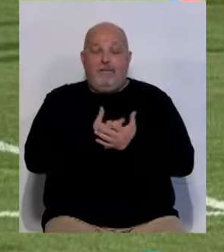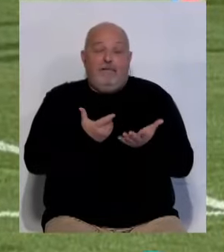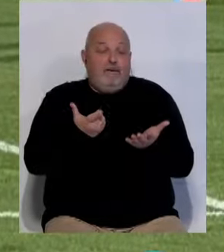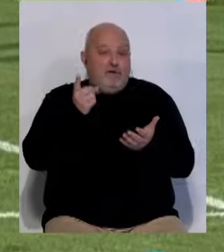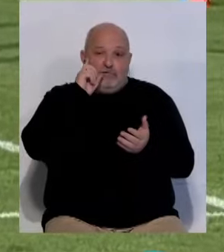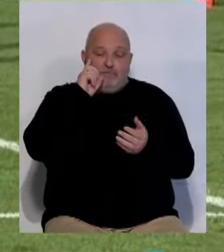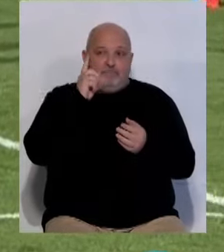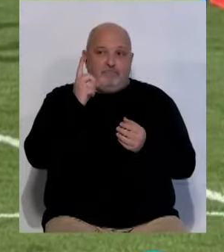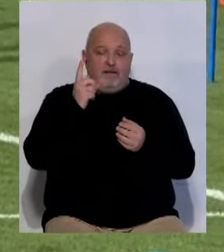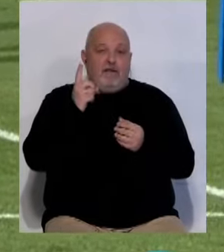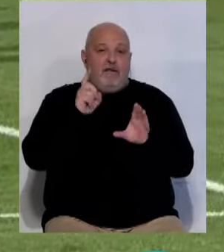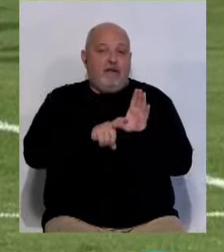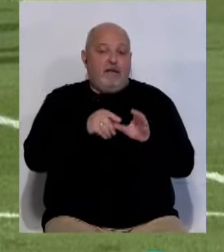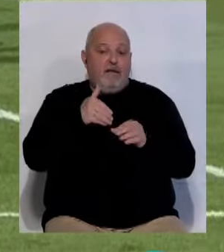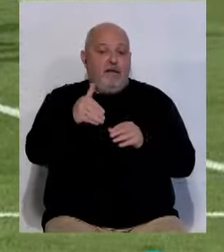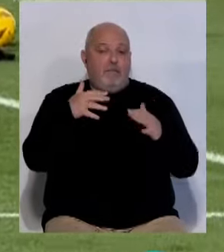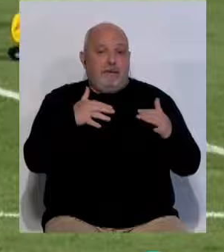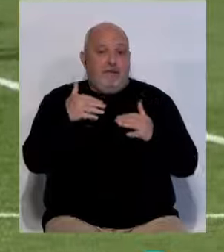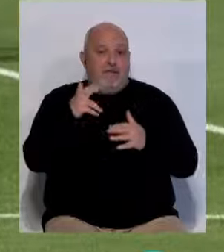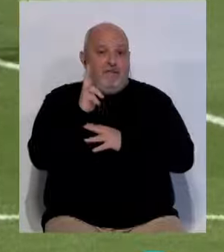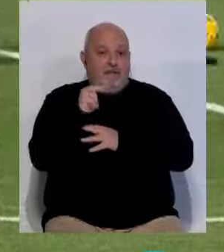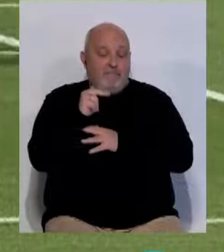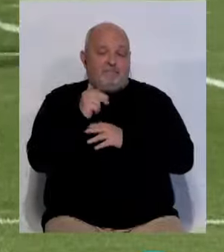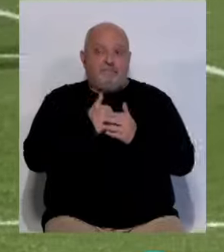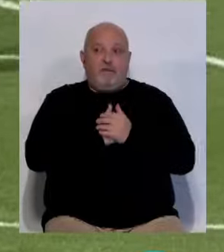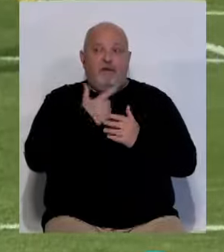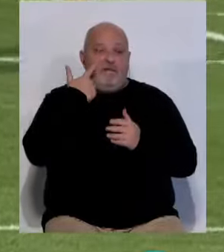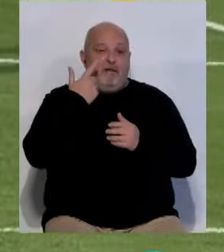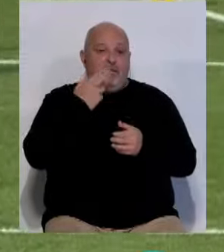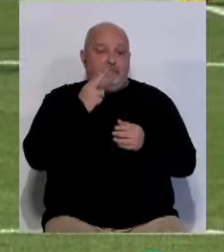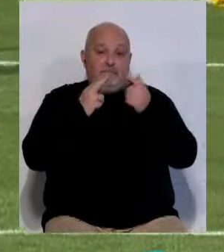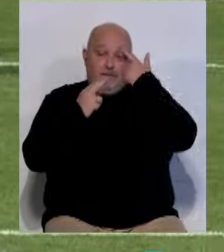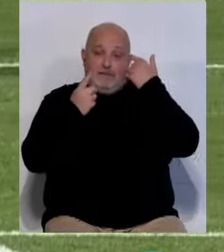a ver cómo cómo sale a ver cómo llegan y sobre todo a ver cómo rinde no en estos se meses para